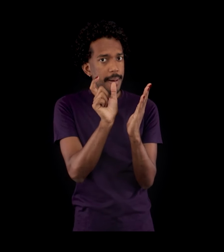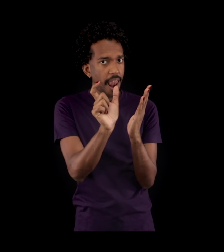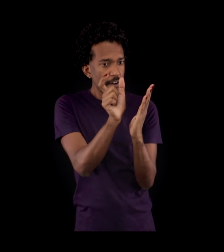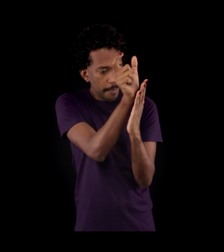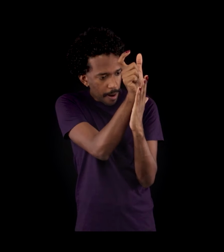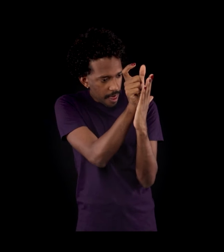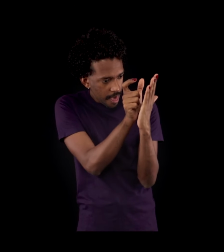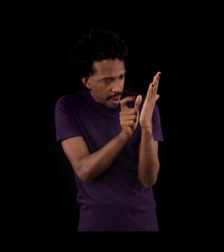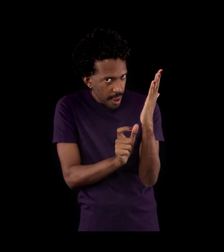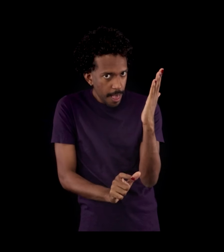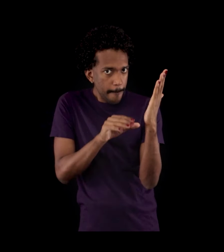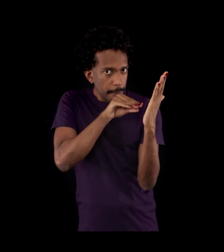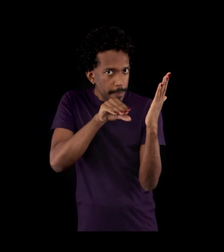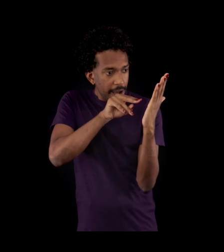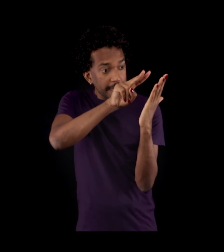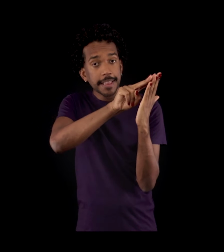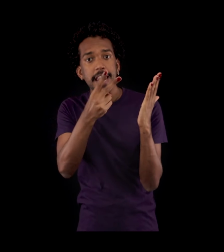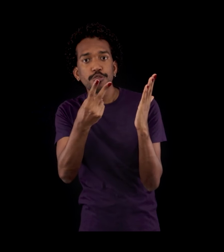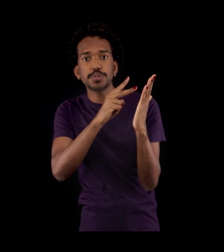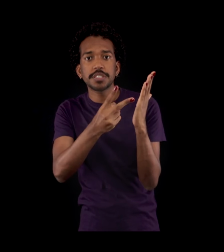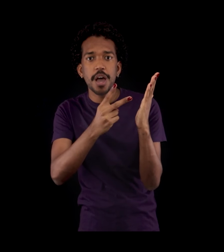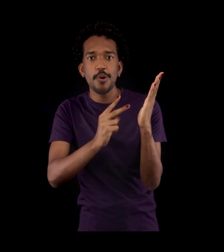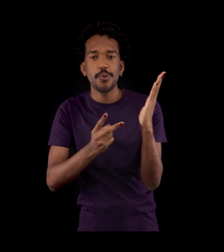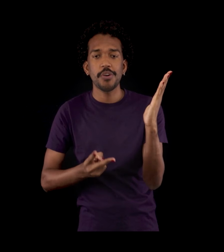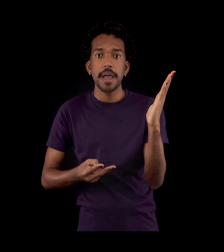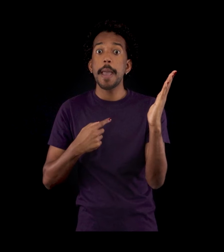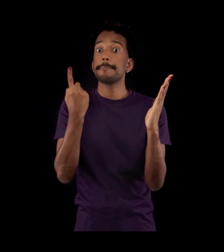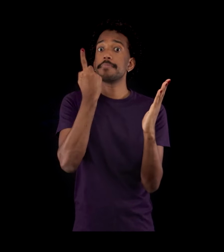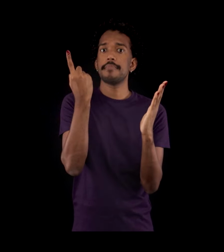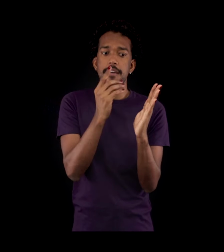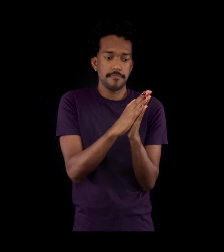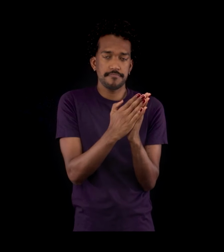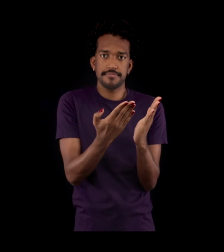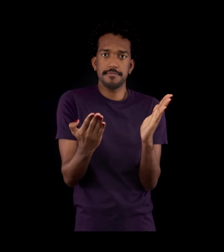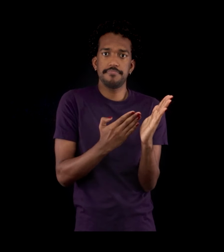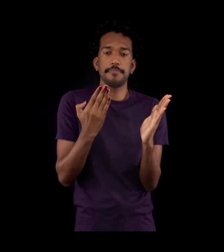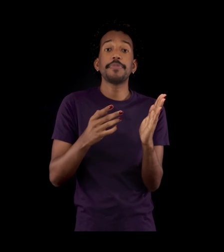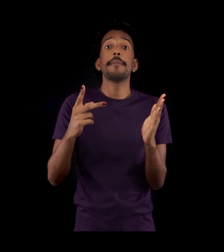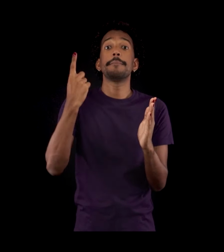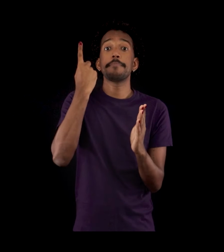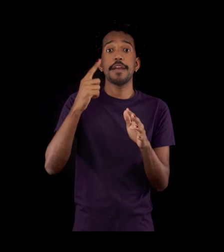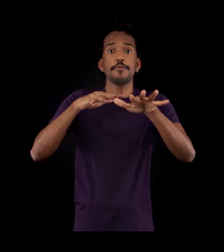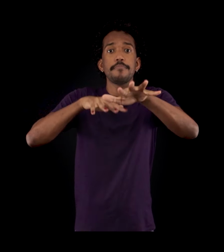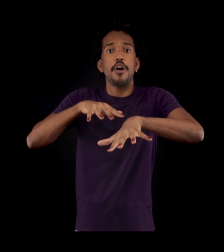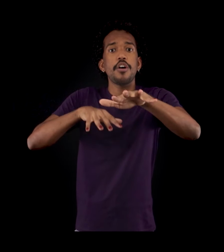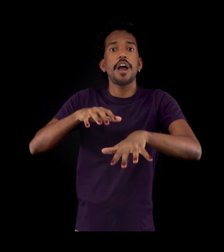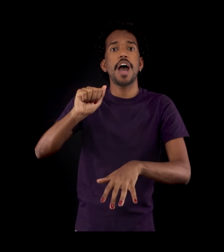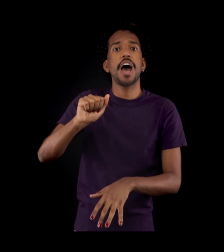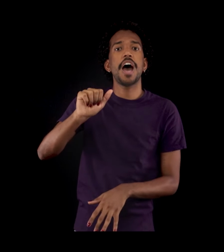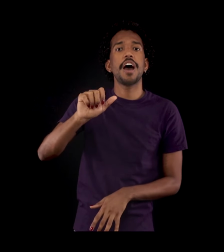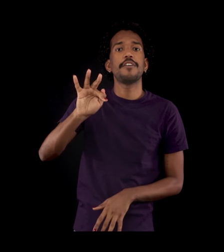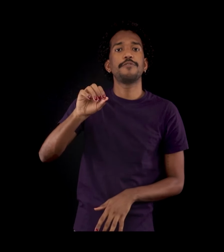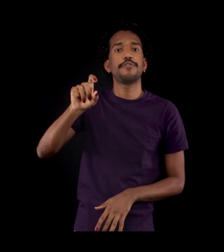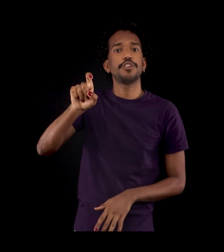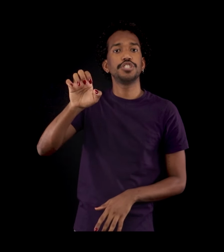com todas as palavras, como eram faladas e a tradução. O primeiro bloco de afoxé daqui,